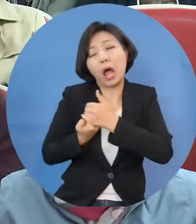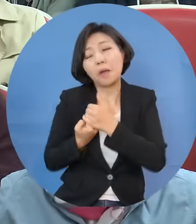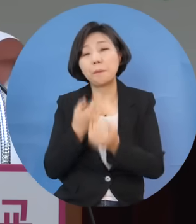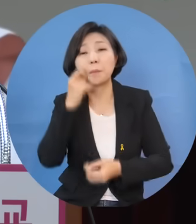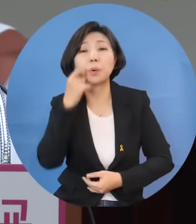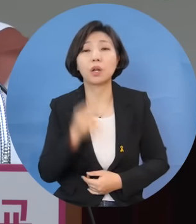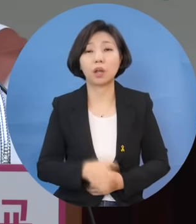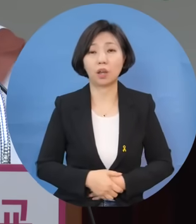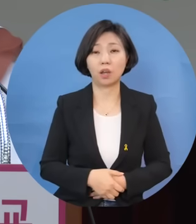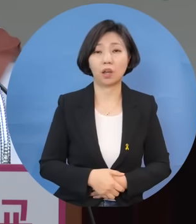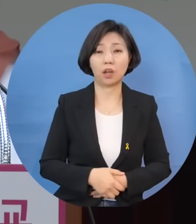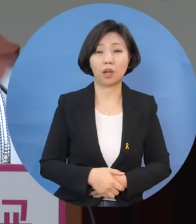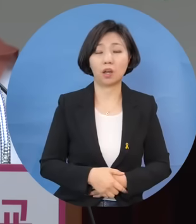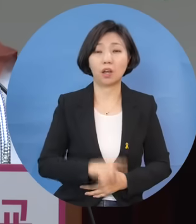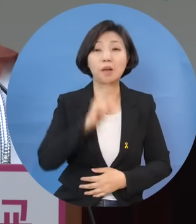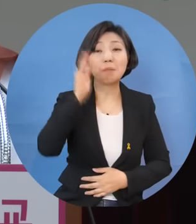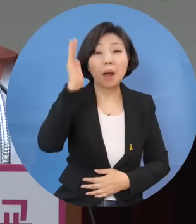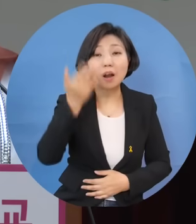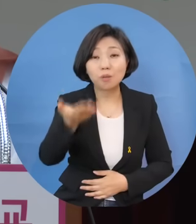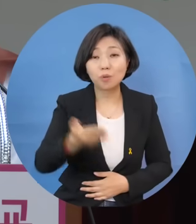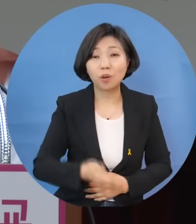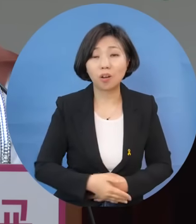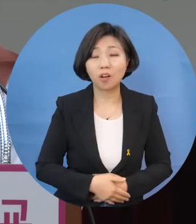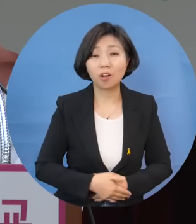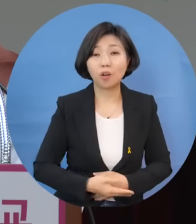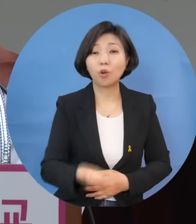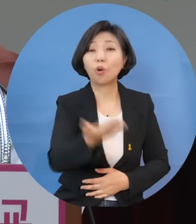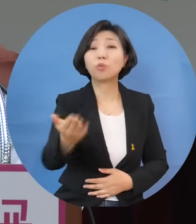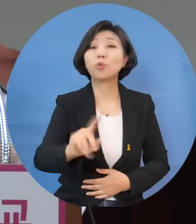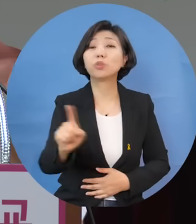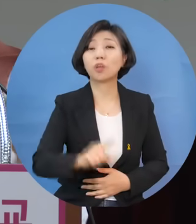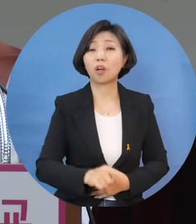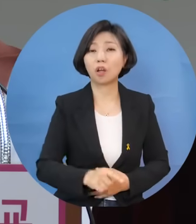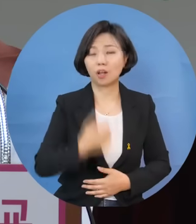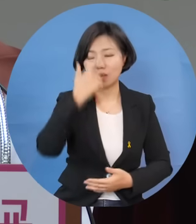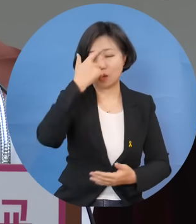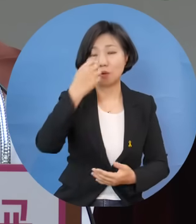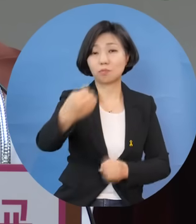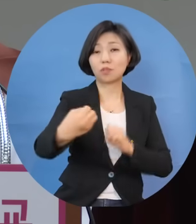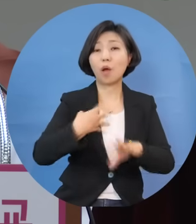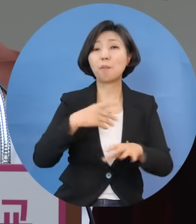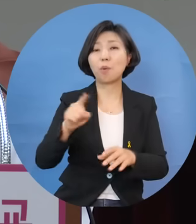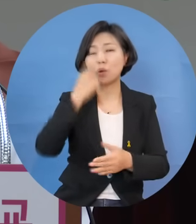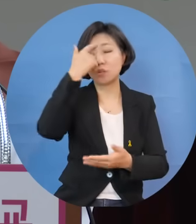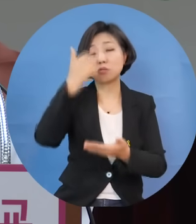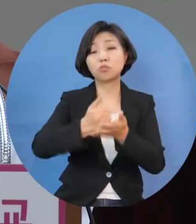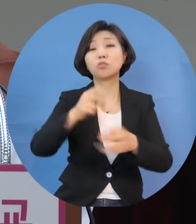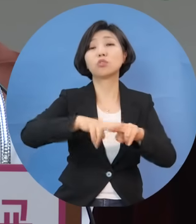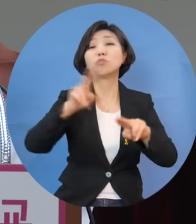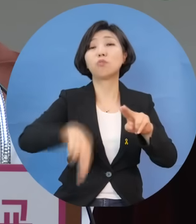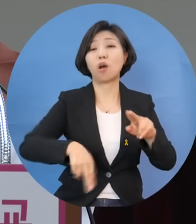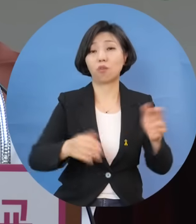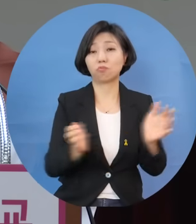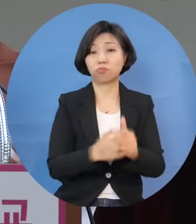제가 여러분에게 그렇게 얘기하면 여러분은 뭐라고 할까요? "스님 그만두면 되지요" 이렇게 얘기하겠지요.